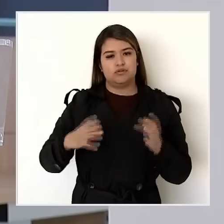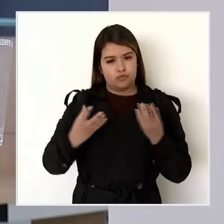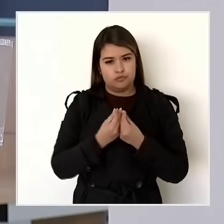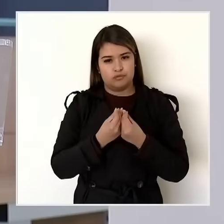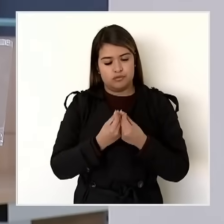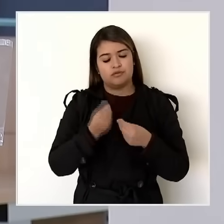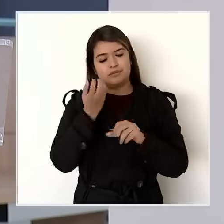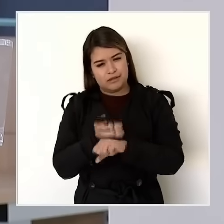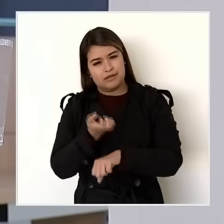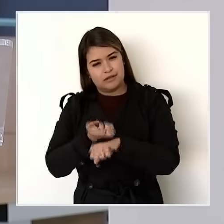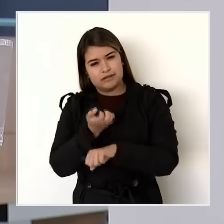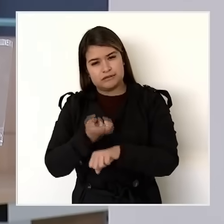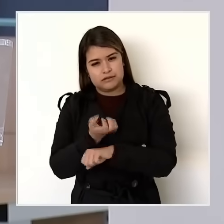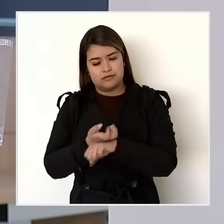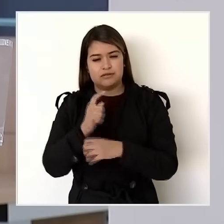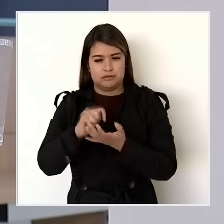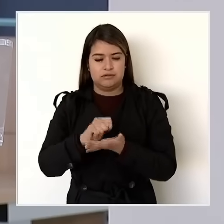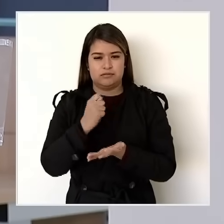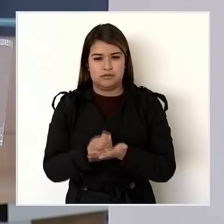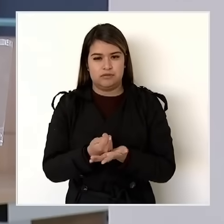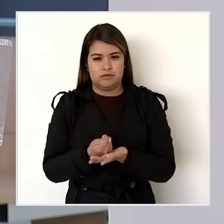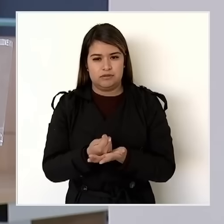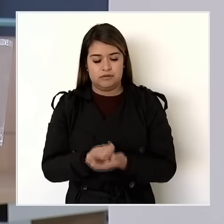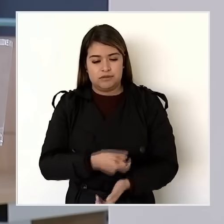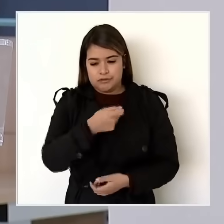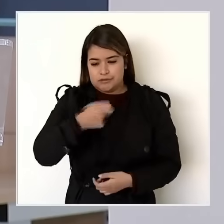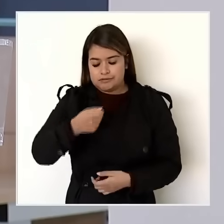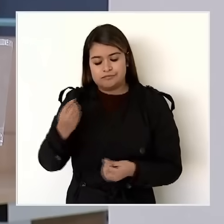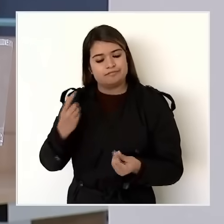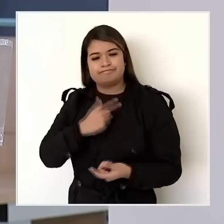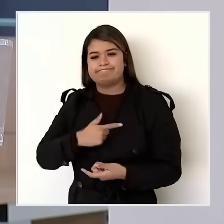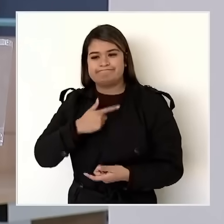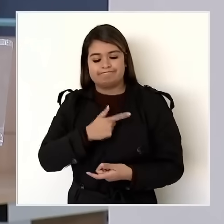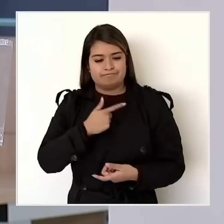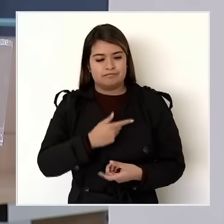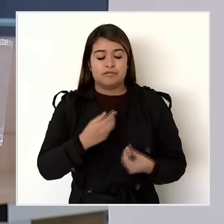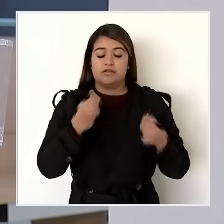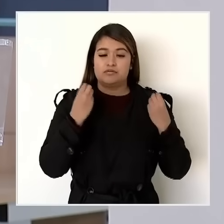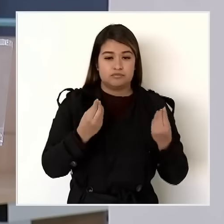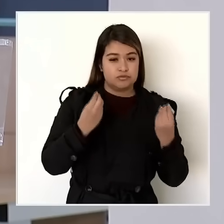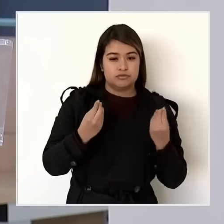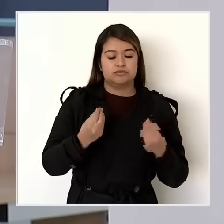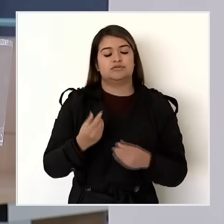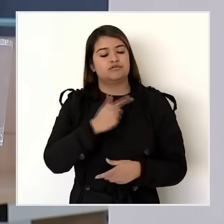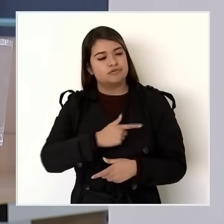con gusto y además con mucho reconocimiento y agradecimiento al general Ricardo Trevilla Trejo,